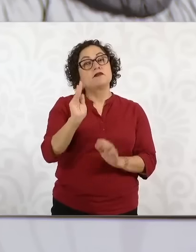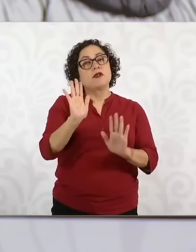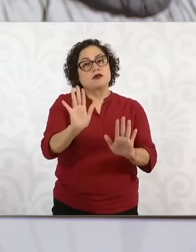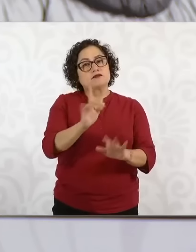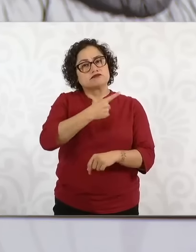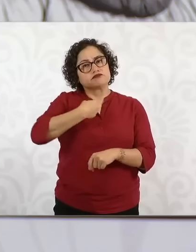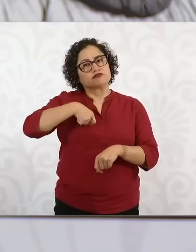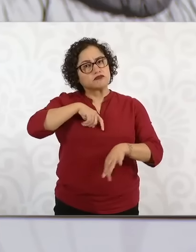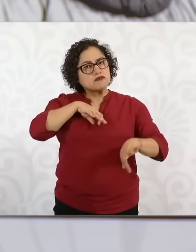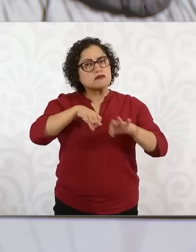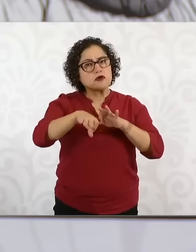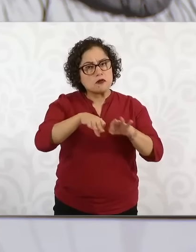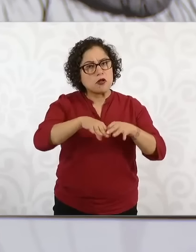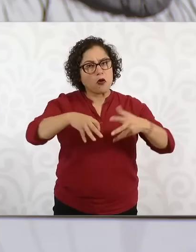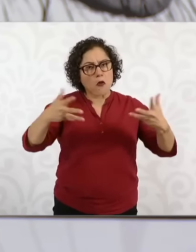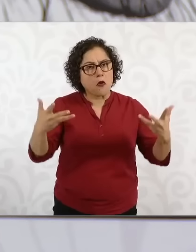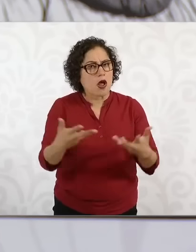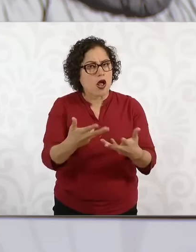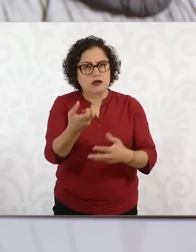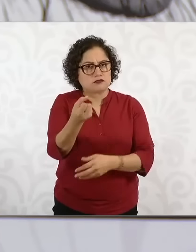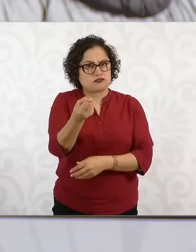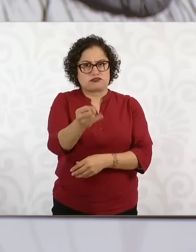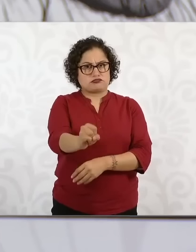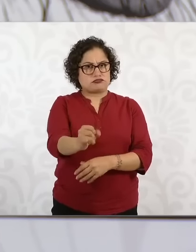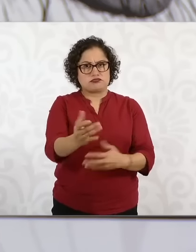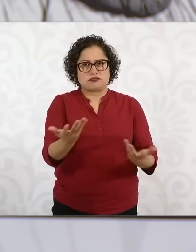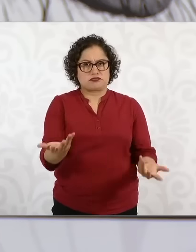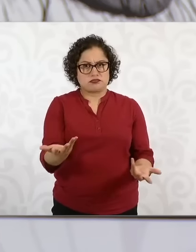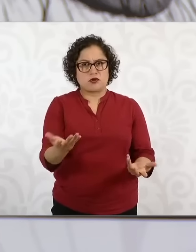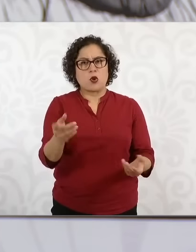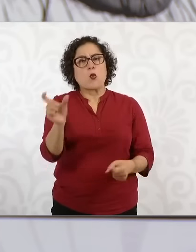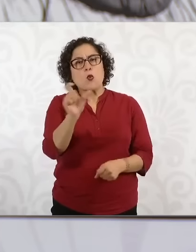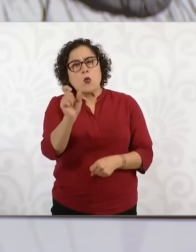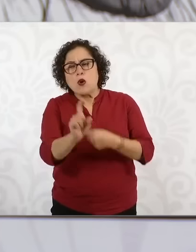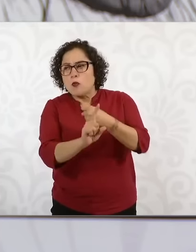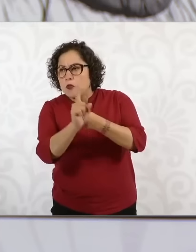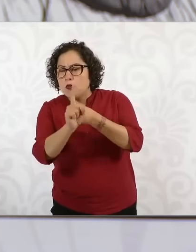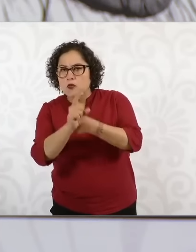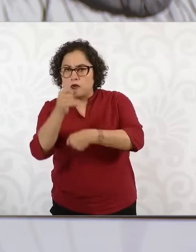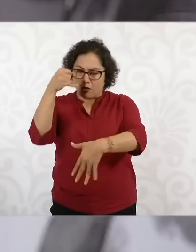el principio de la atención a las causas, de que ningún joven se acerque a la delincuencia.